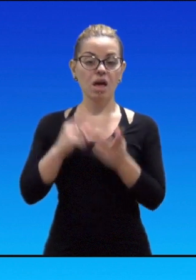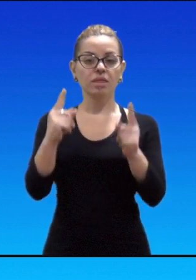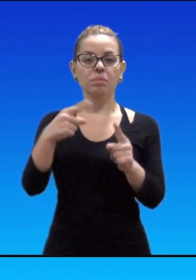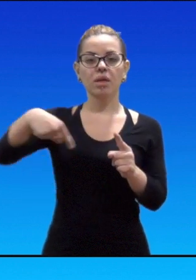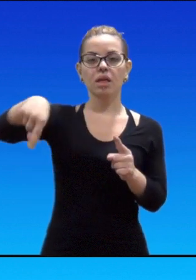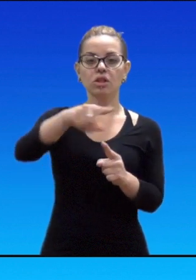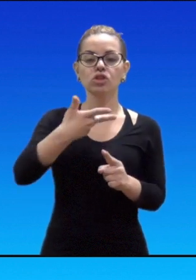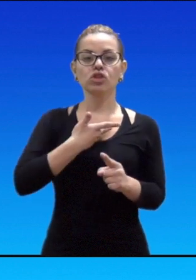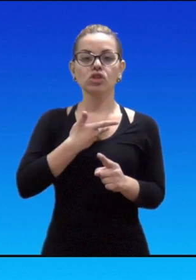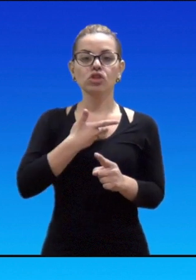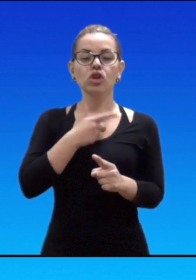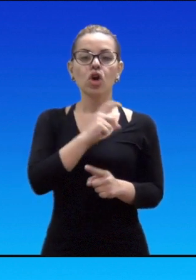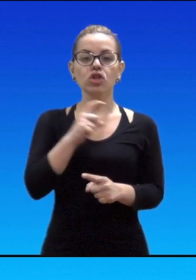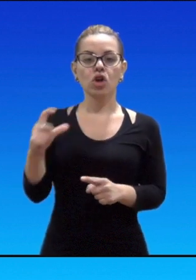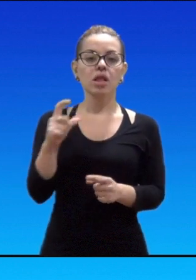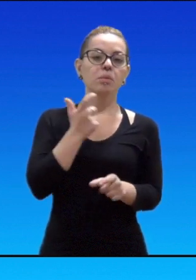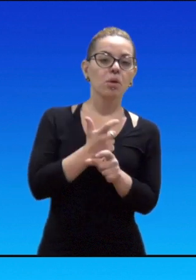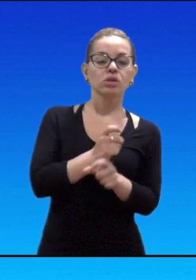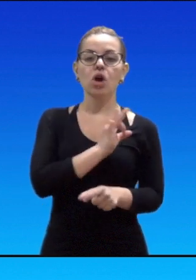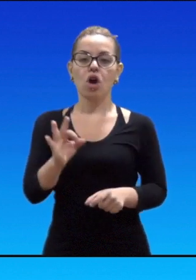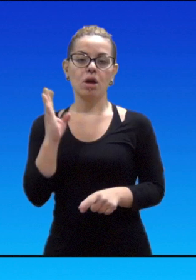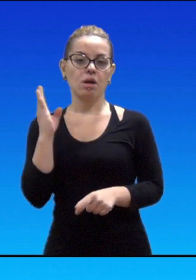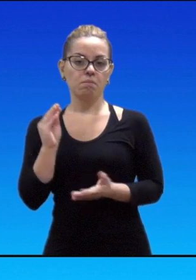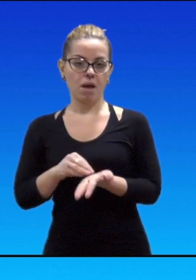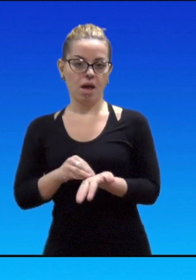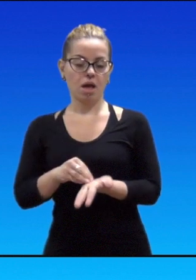Seguite il calendario a seconda di dove avete aperto il vostro conto corrente.